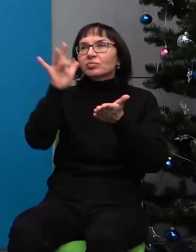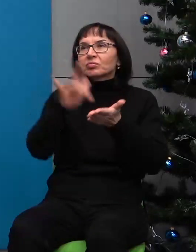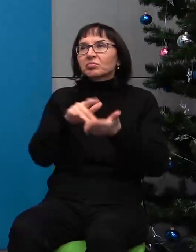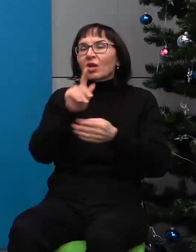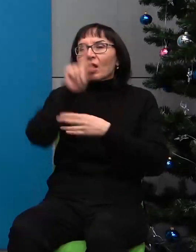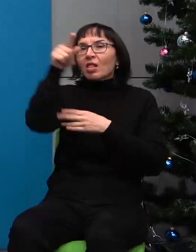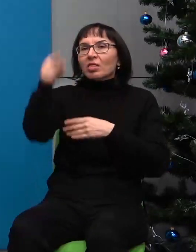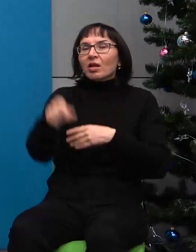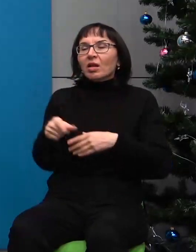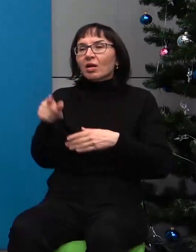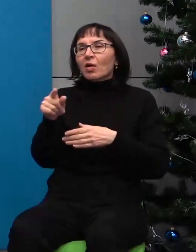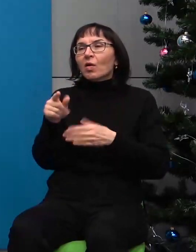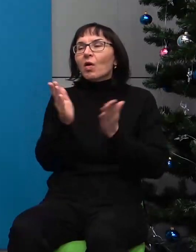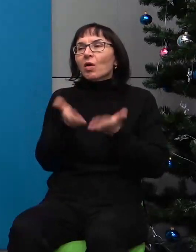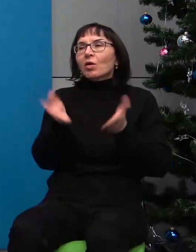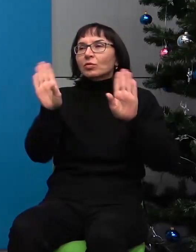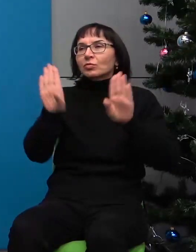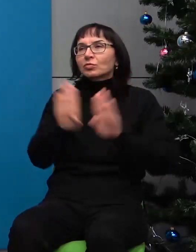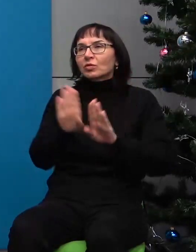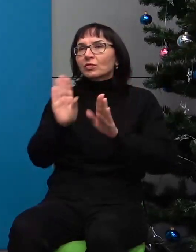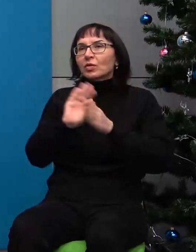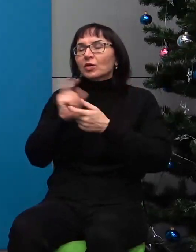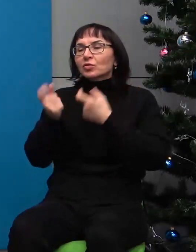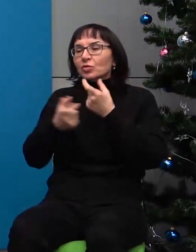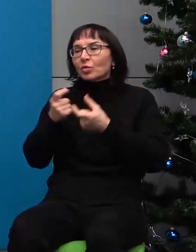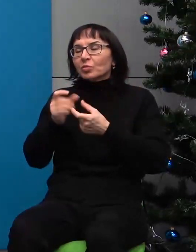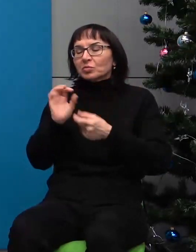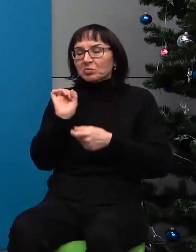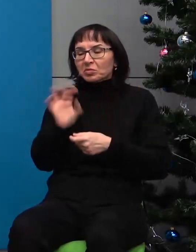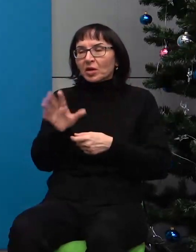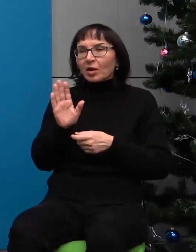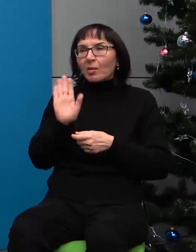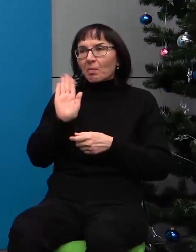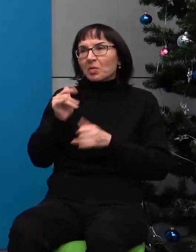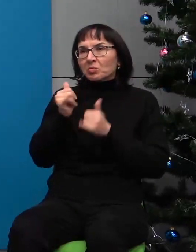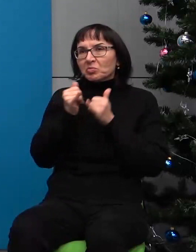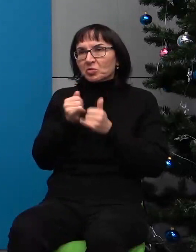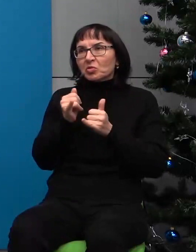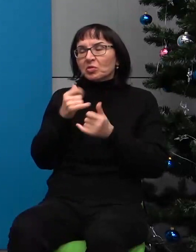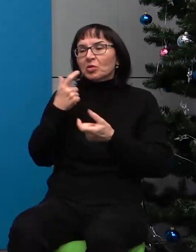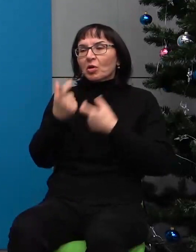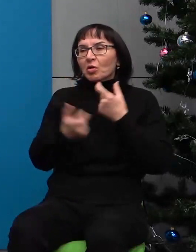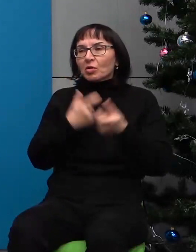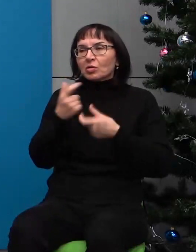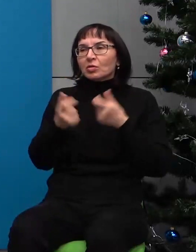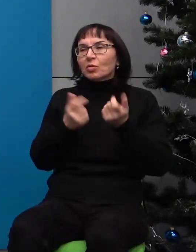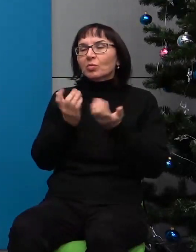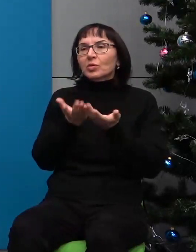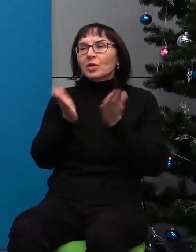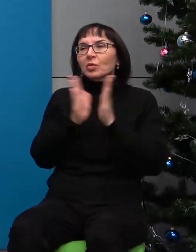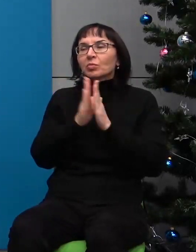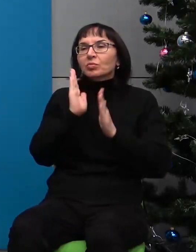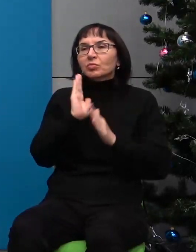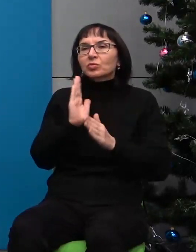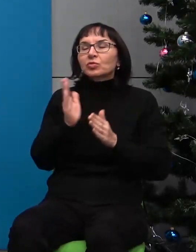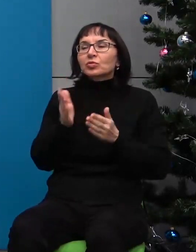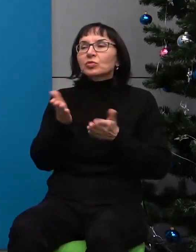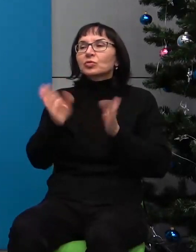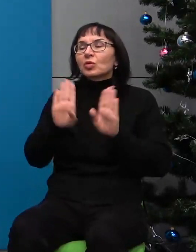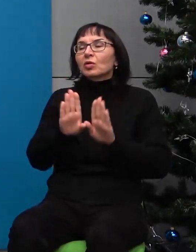zrobić szafę na wymiar w pomieszczeniu, którego nie widział na oczy, to on tą szafę zrobi, bo jest stolarzem.